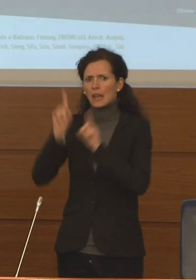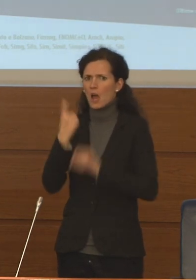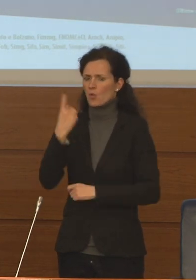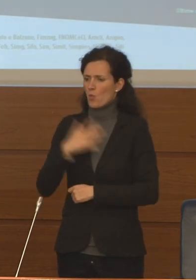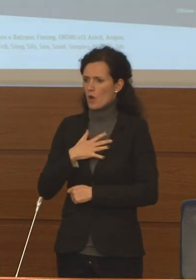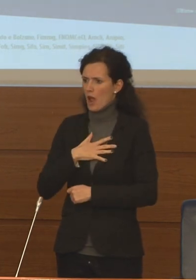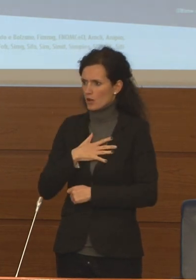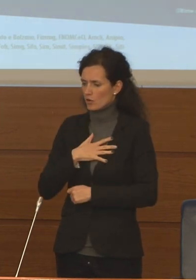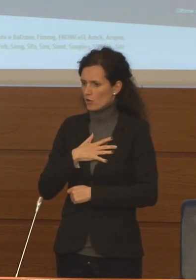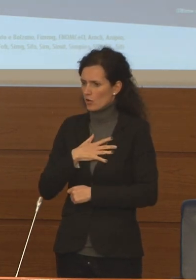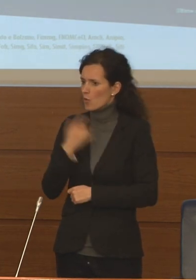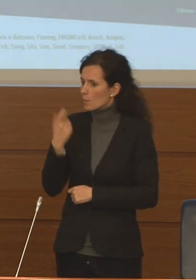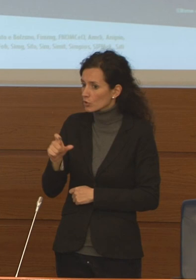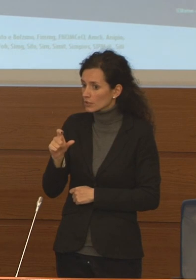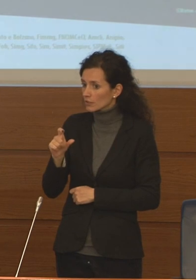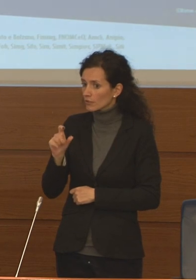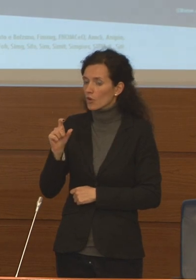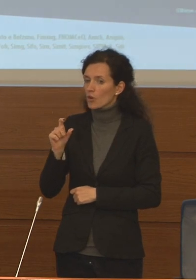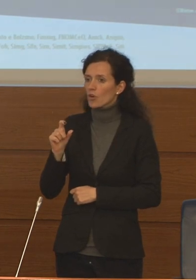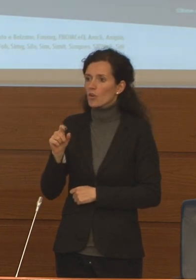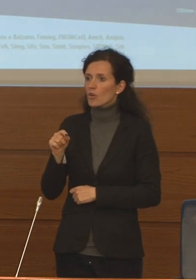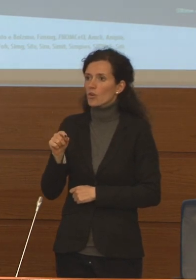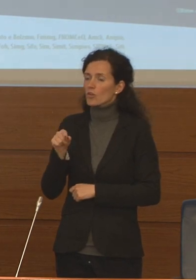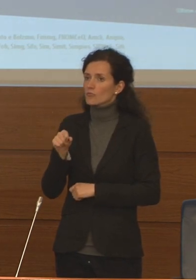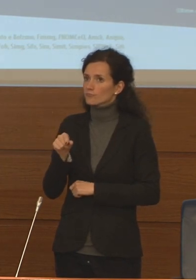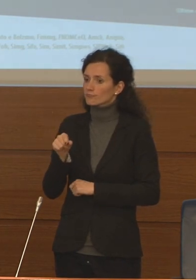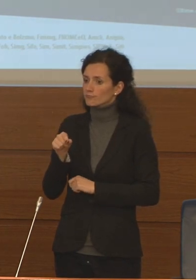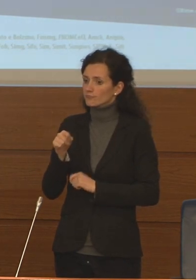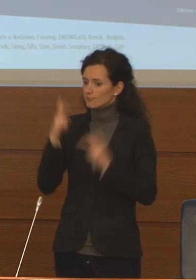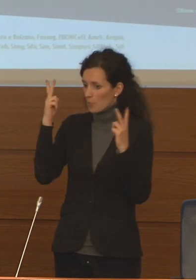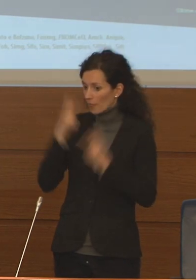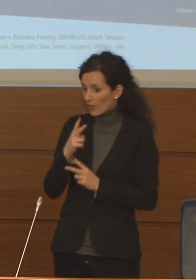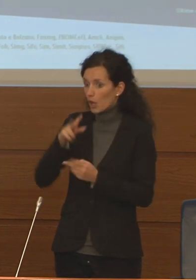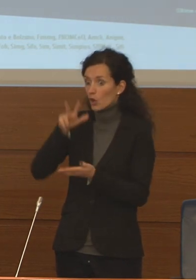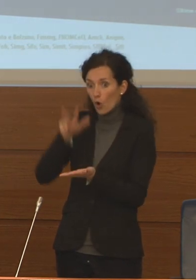fosse confermato, non so quali sono adesso gli approfondimenti in merito, se